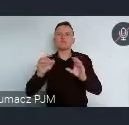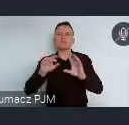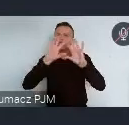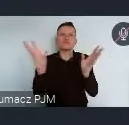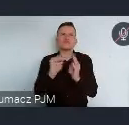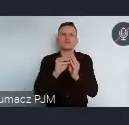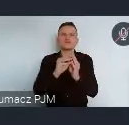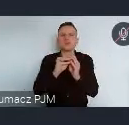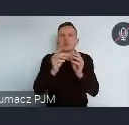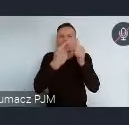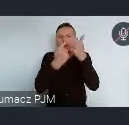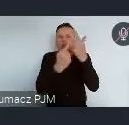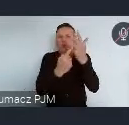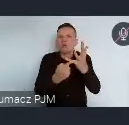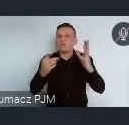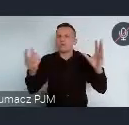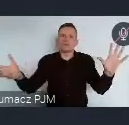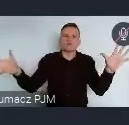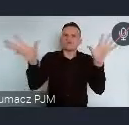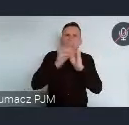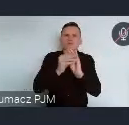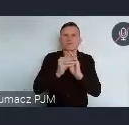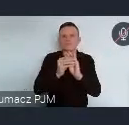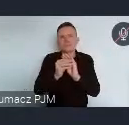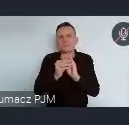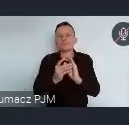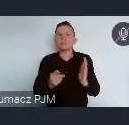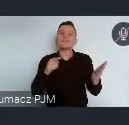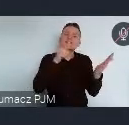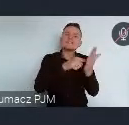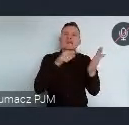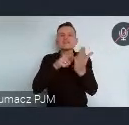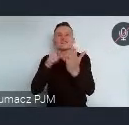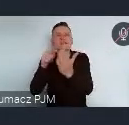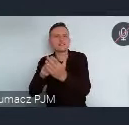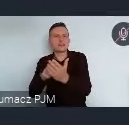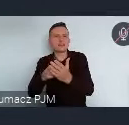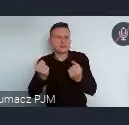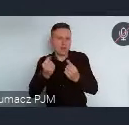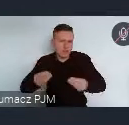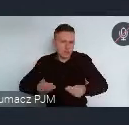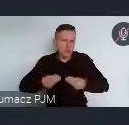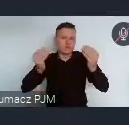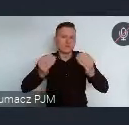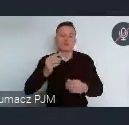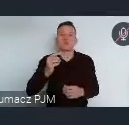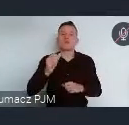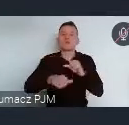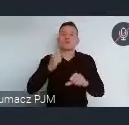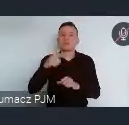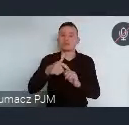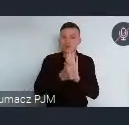działamy w obszarze Celów Zrównoważonego Rozwoju. W roku 2016 utworzyliśmy,